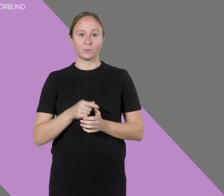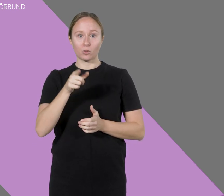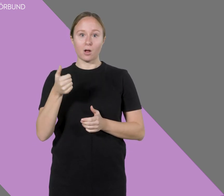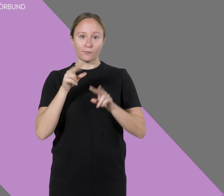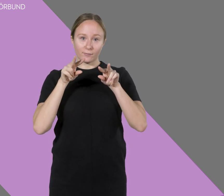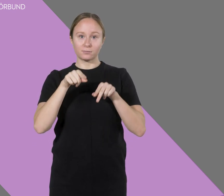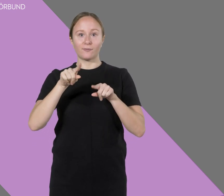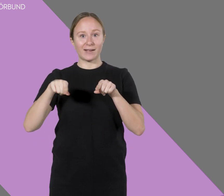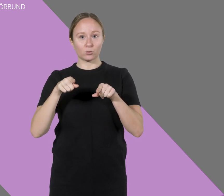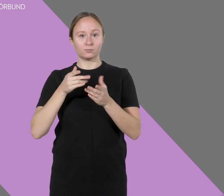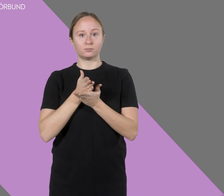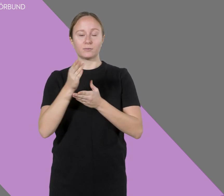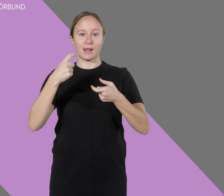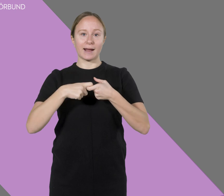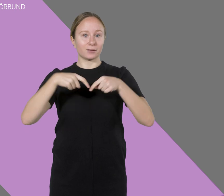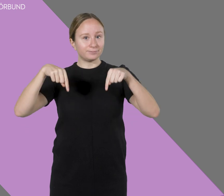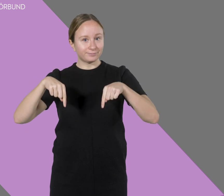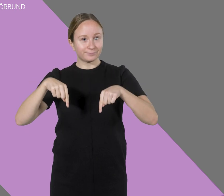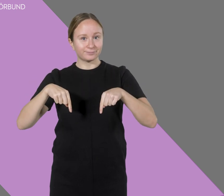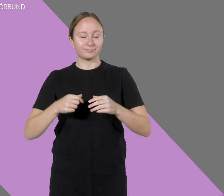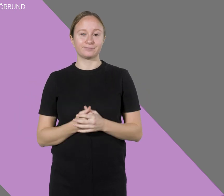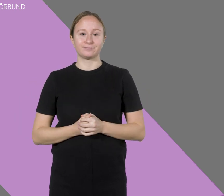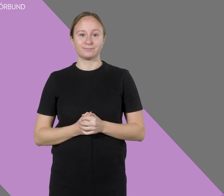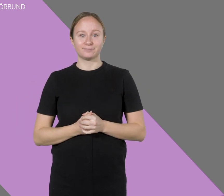För att titta på videon, klicka på vidstående länk.